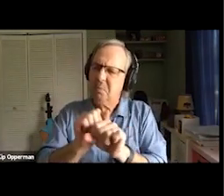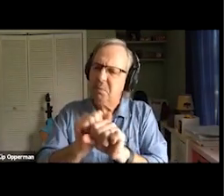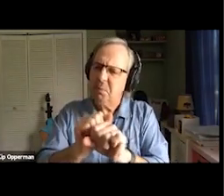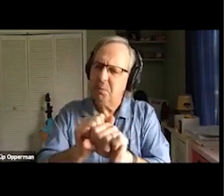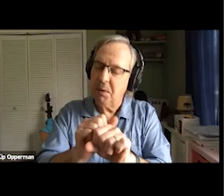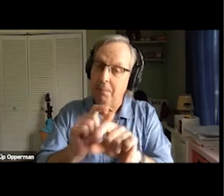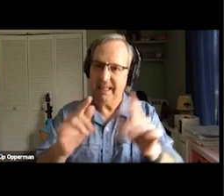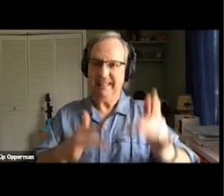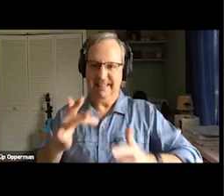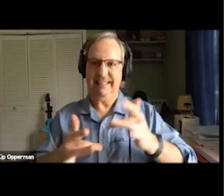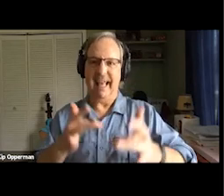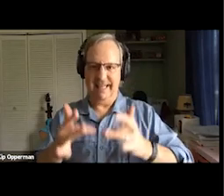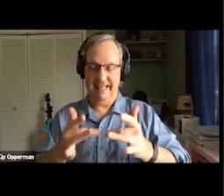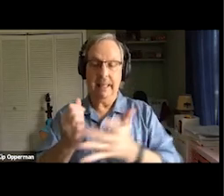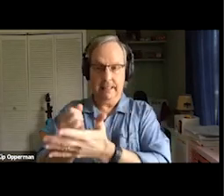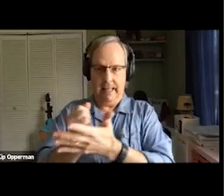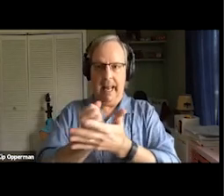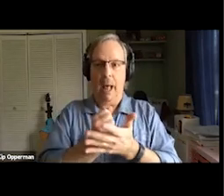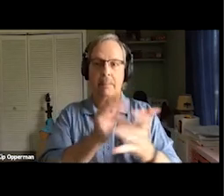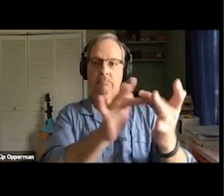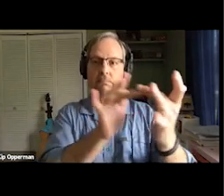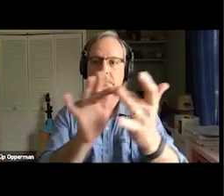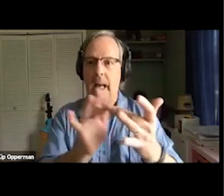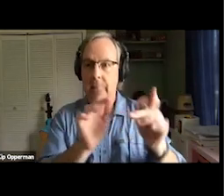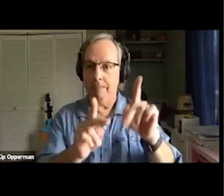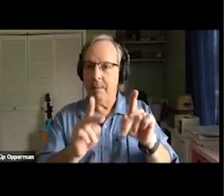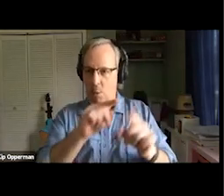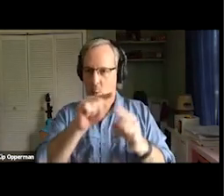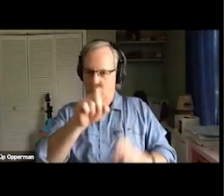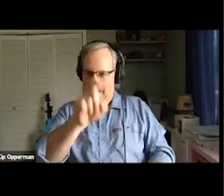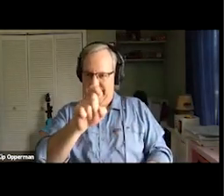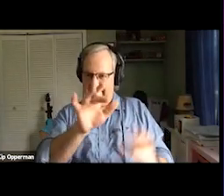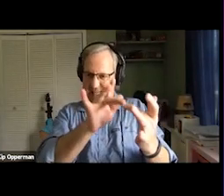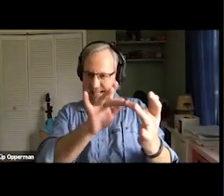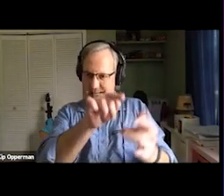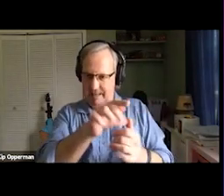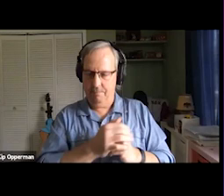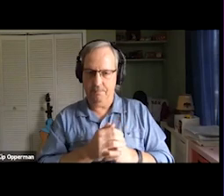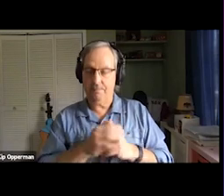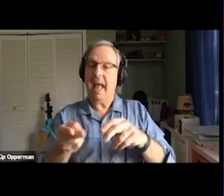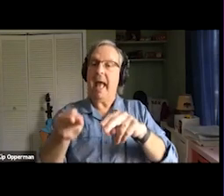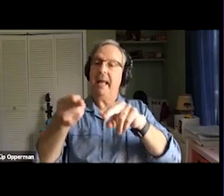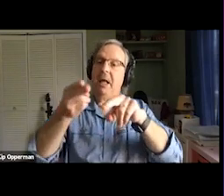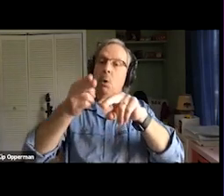y creo que realmente nos ayudará a llegar a las personas donde necesitamos llegar y aumentar nuestra flexibilidad en nuestro acceso.